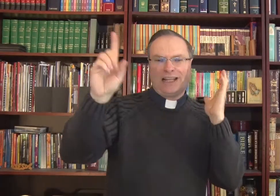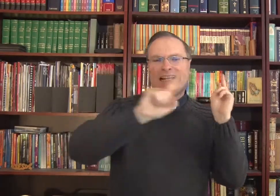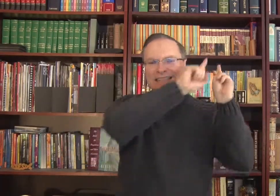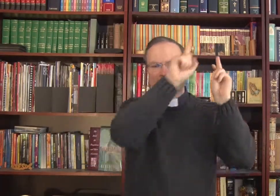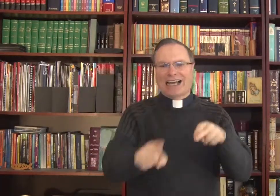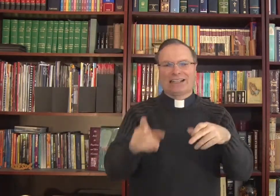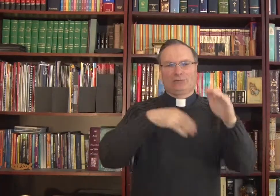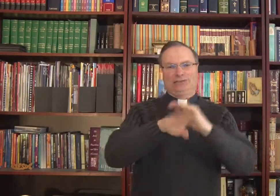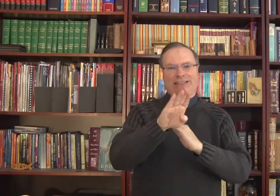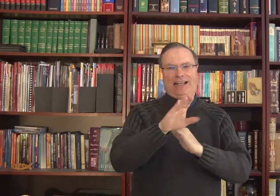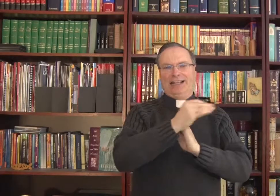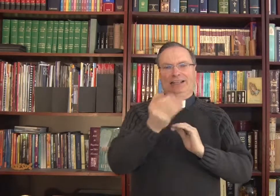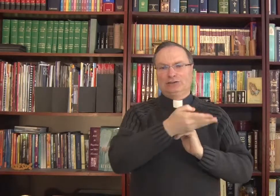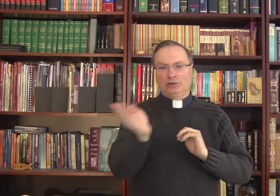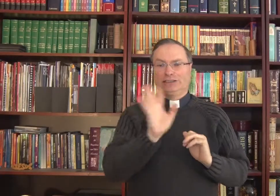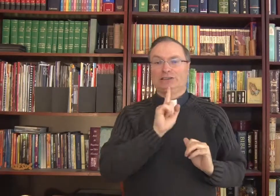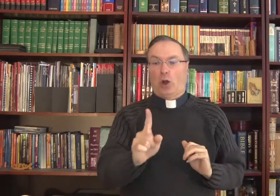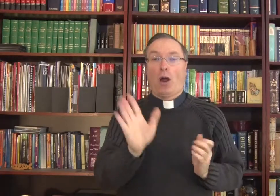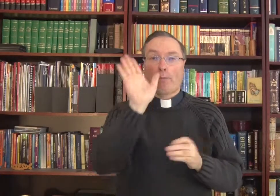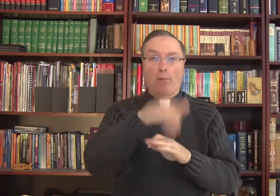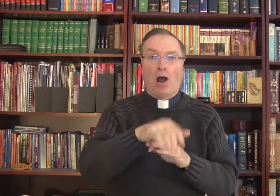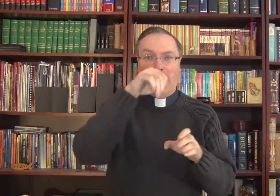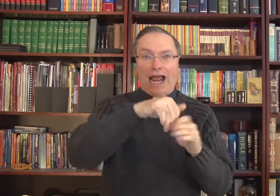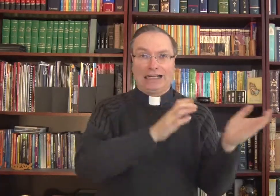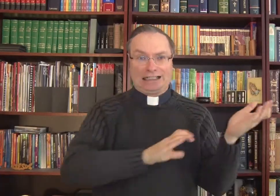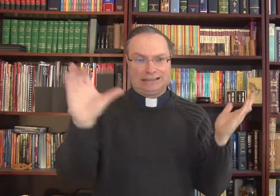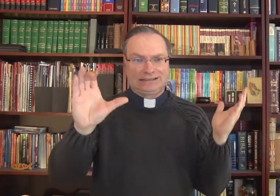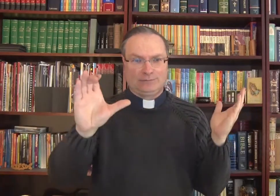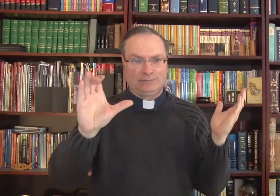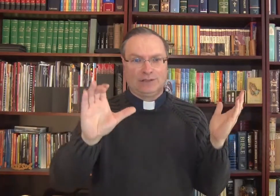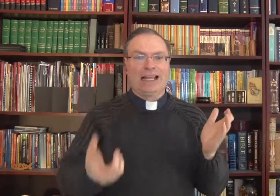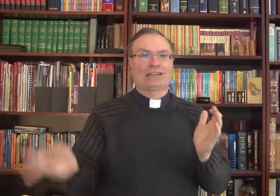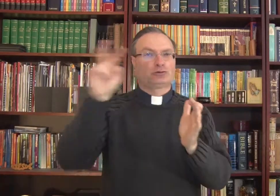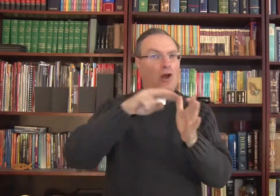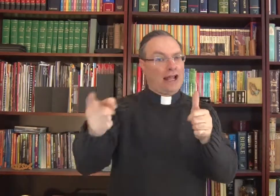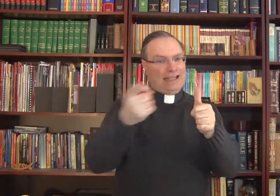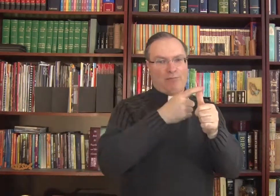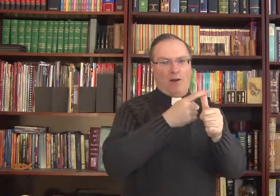descendra du ciel et ceux qui sont morts en Christ ressusciteront d'abord.